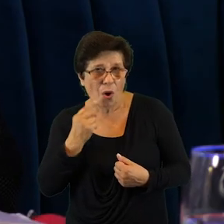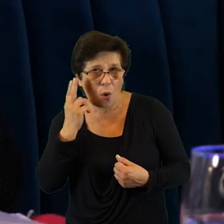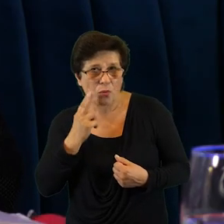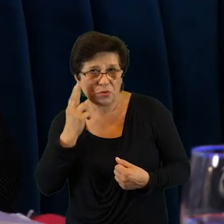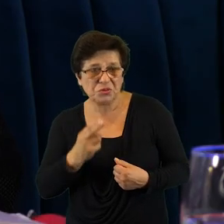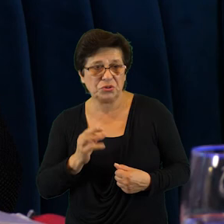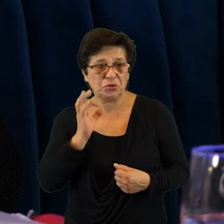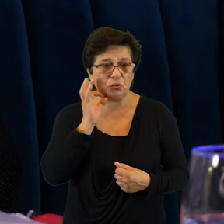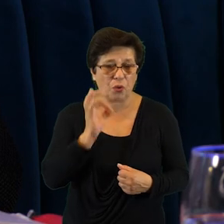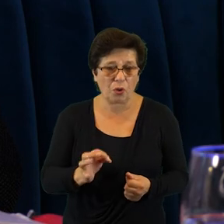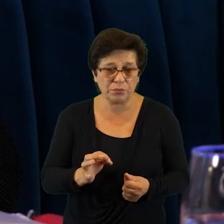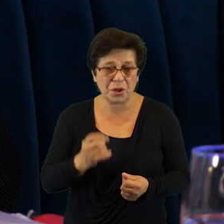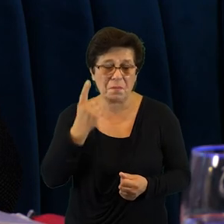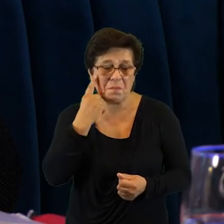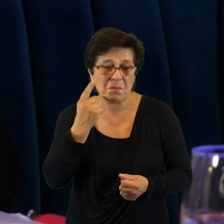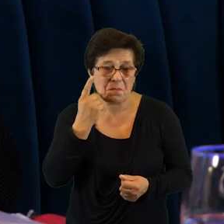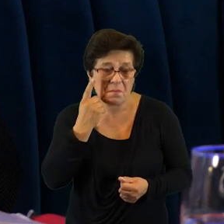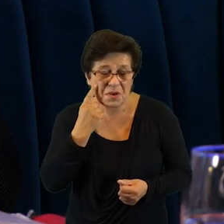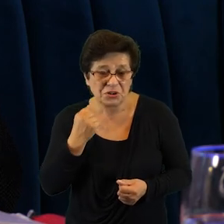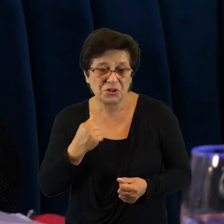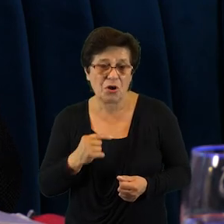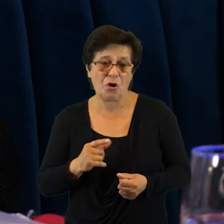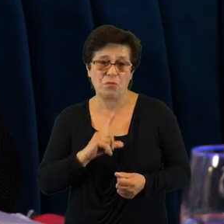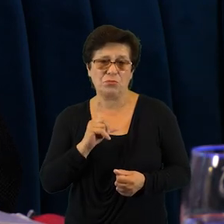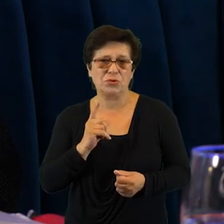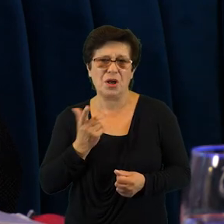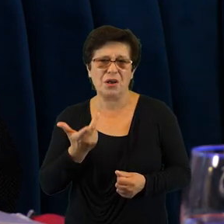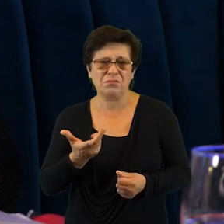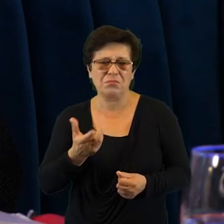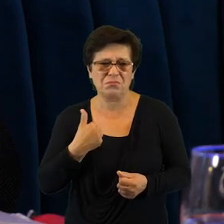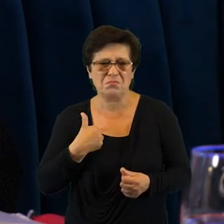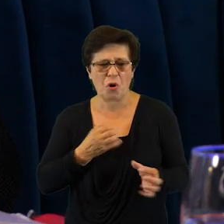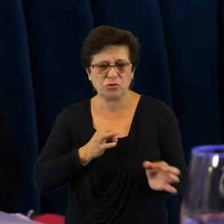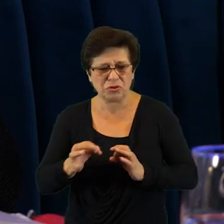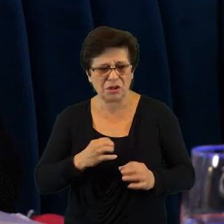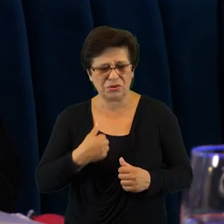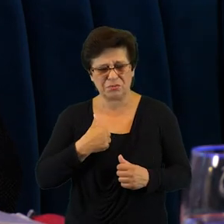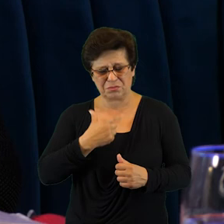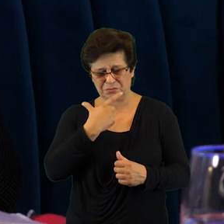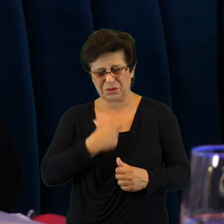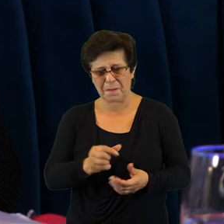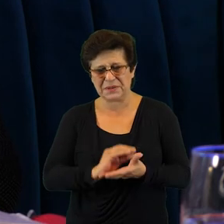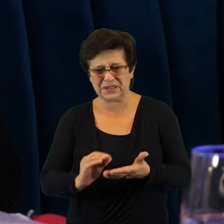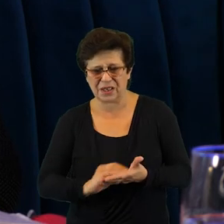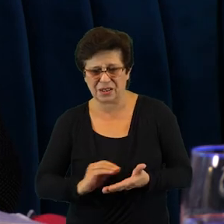i myślał, że go oszczędzą, że nie posuną się aż tak daleko. Po drugie, myślę, przecenił siebie,